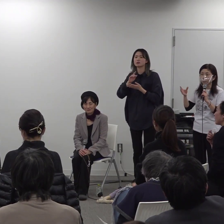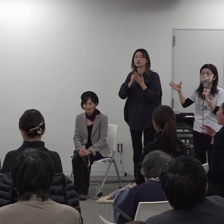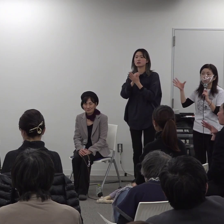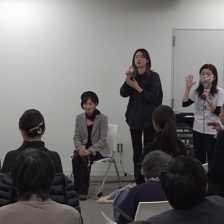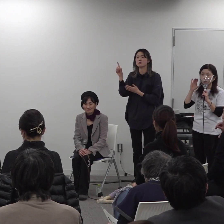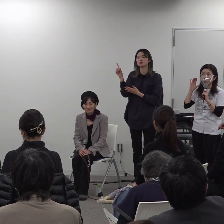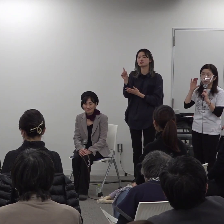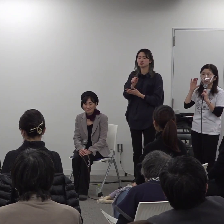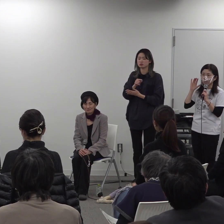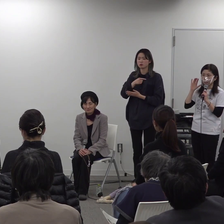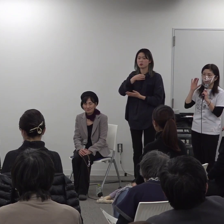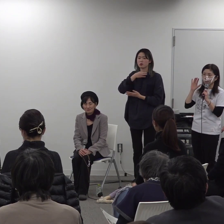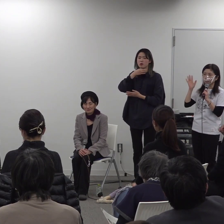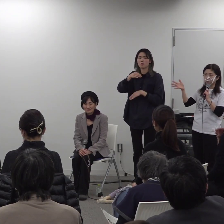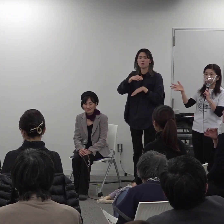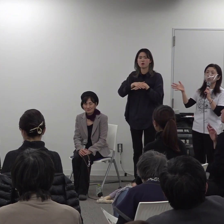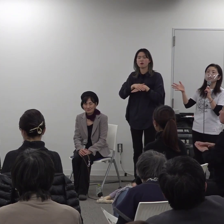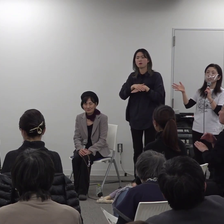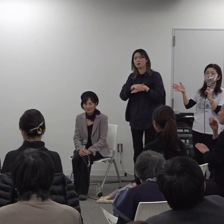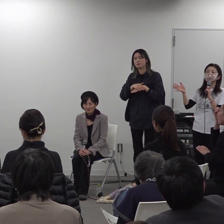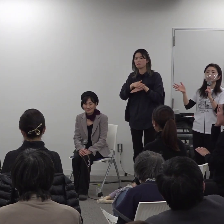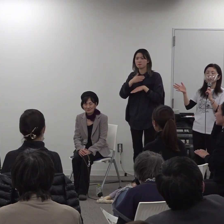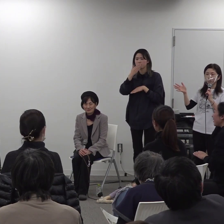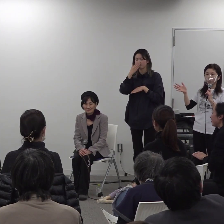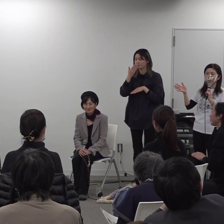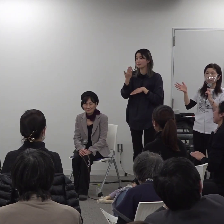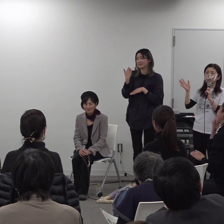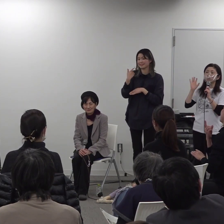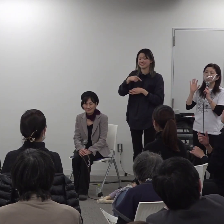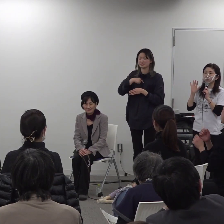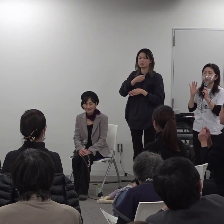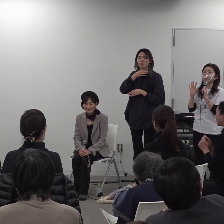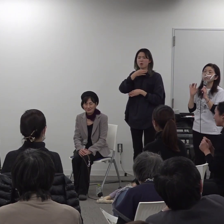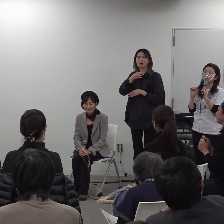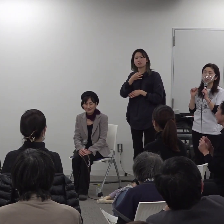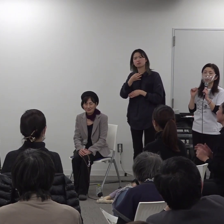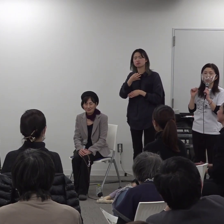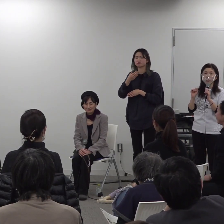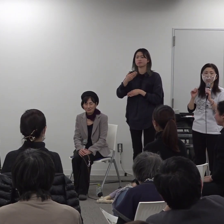自分の声わからないというお話がありましたよね そういう状況もありますし